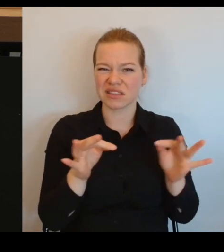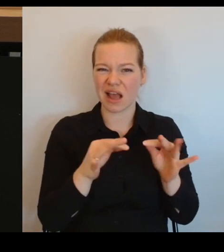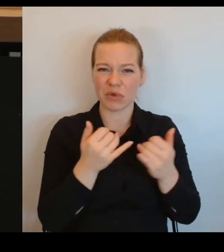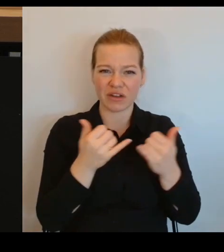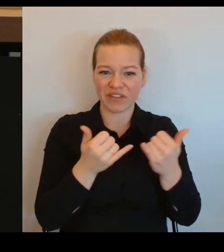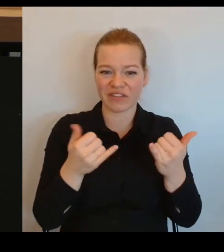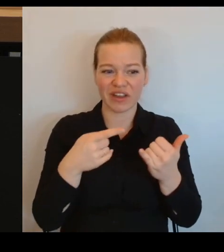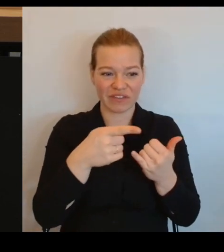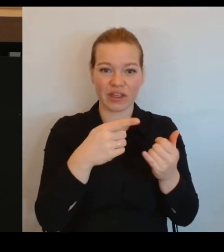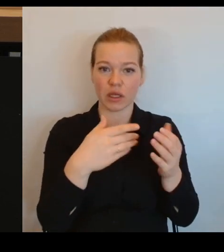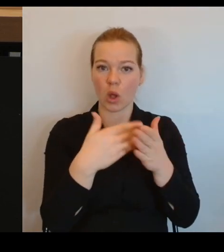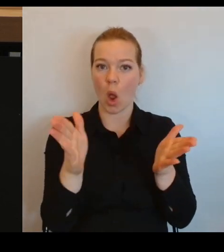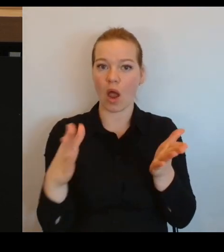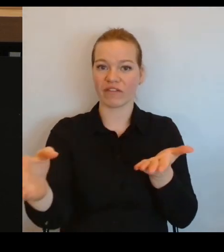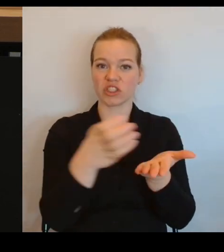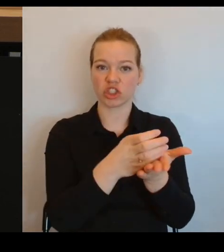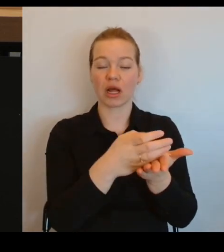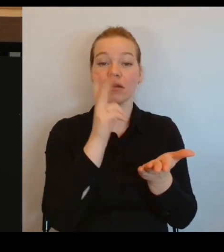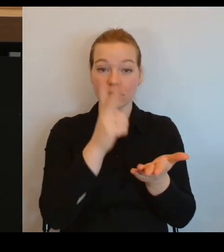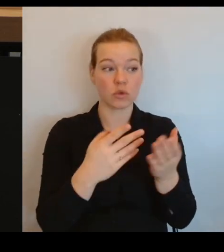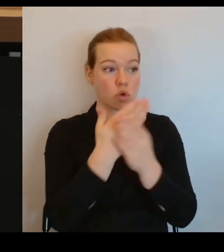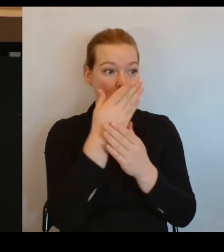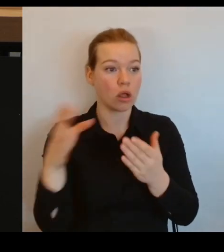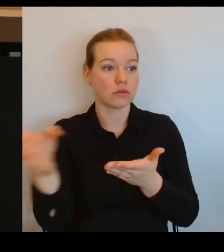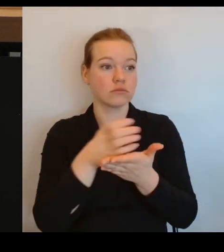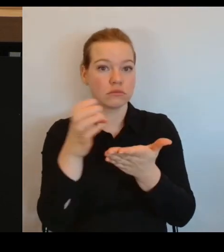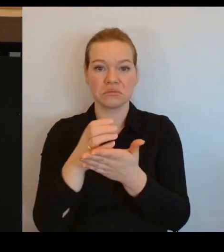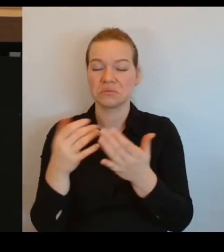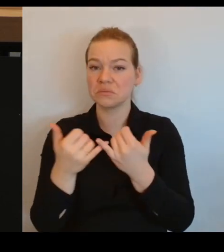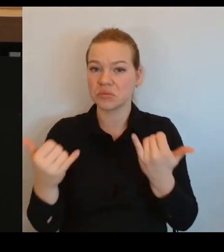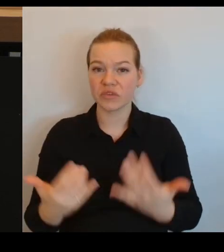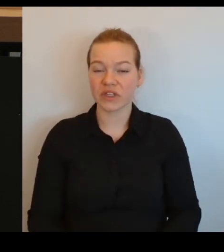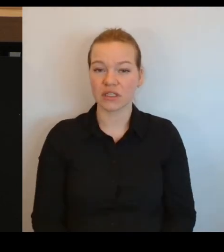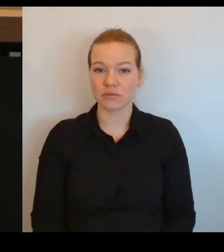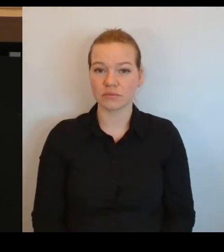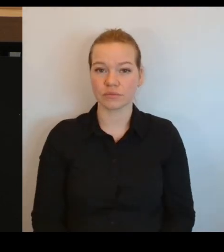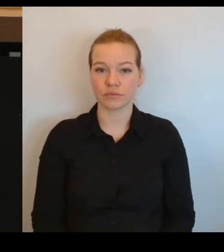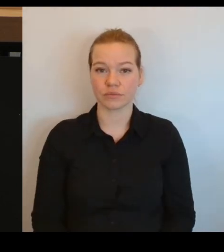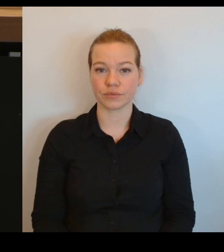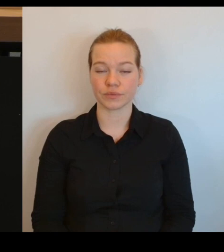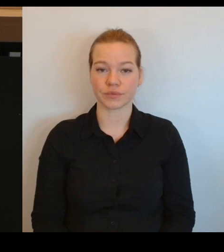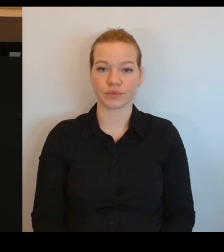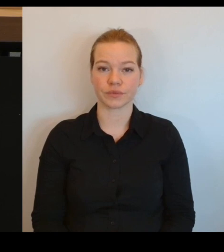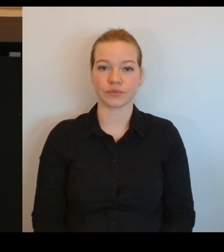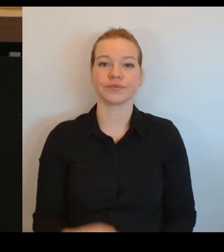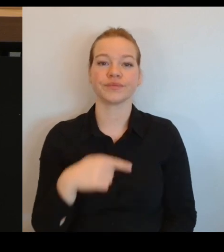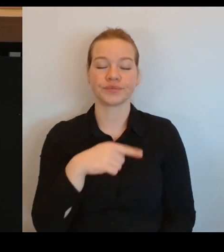Unabhängig davon Die Berliner Verwaltung steht vor großen personellen Umbrüchen. Ich hatte darauf verwiesen, die